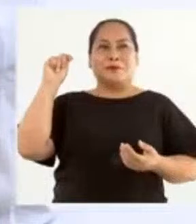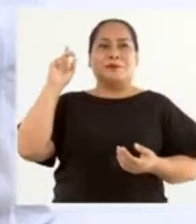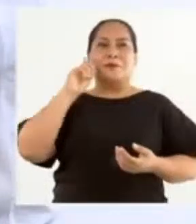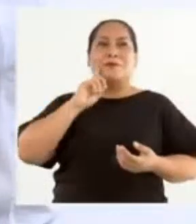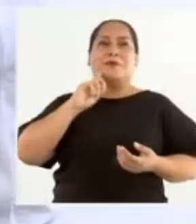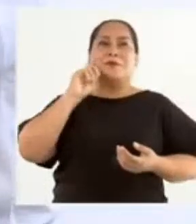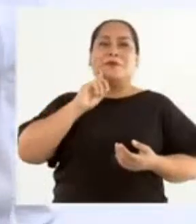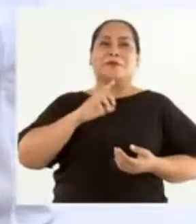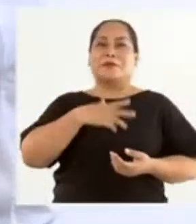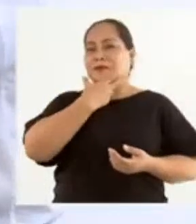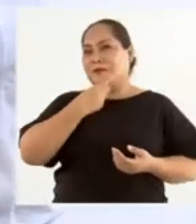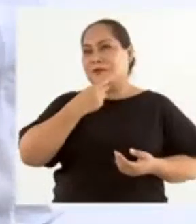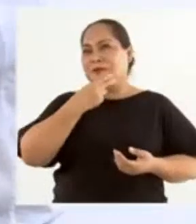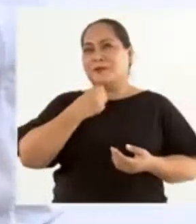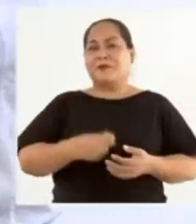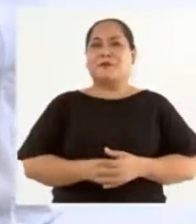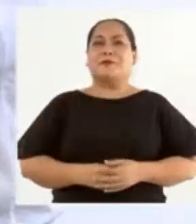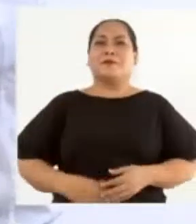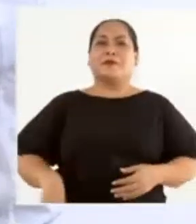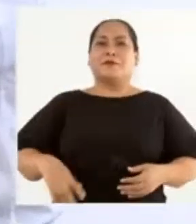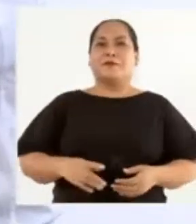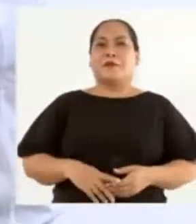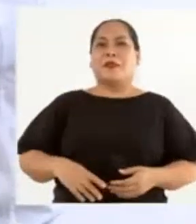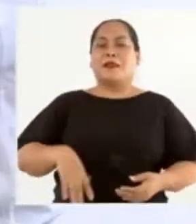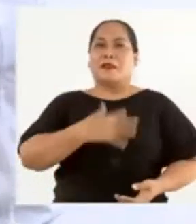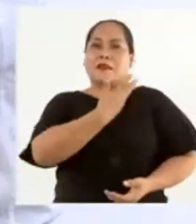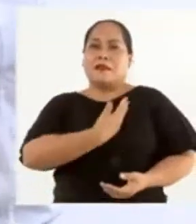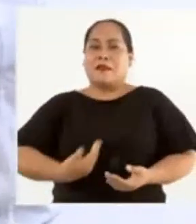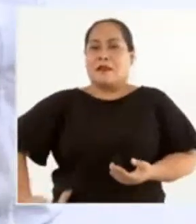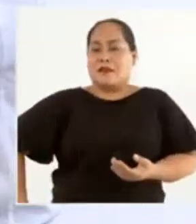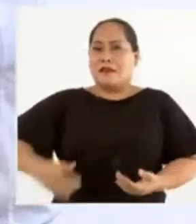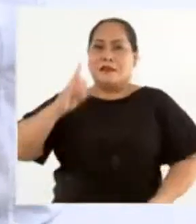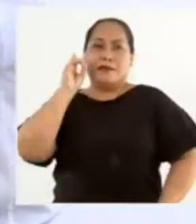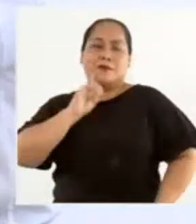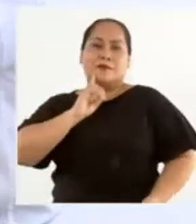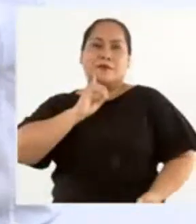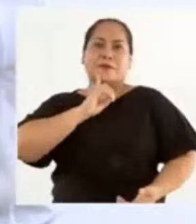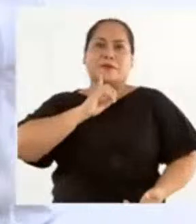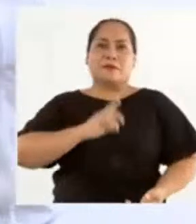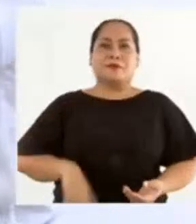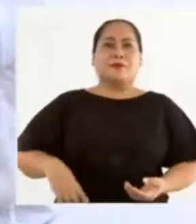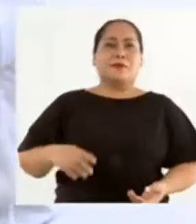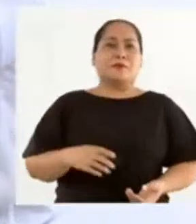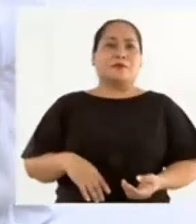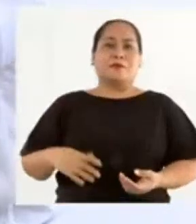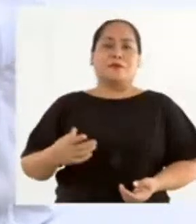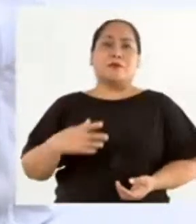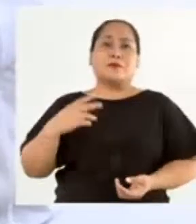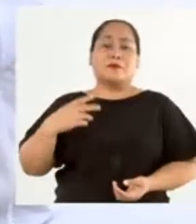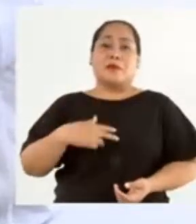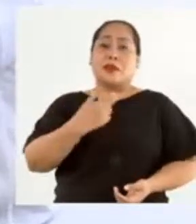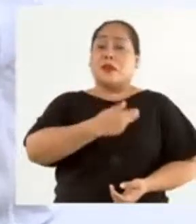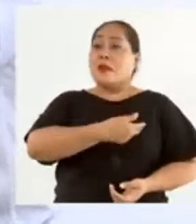presidenta, que nosotros no la consideramos una visitante porque usted es de casa, usted